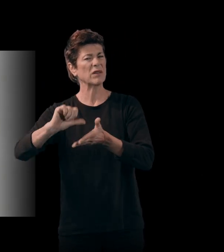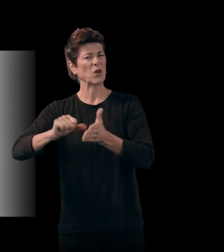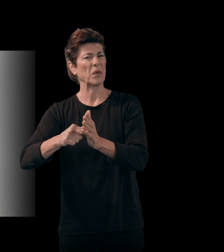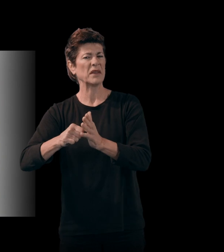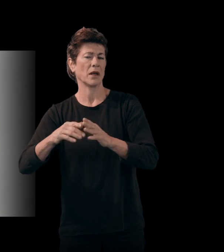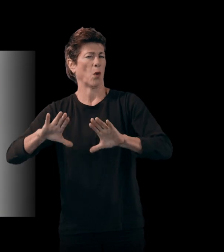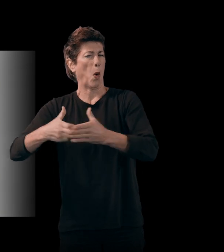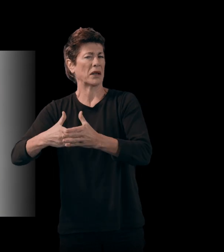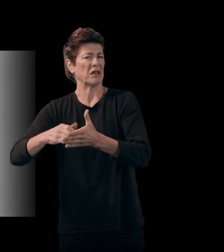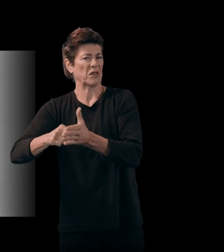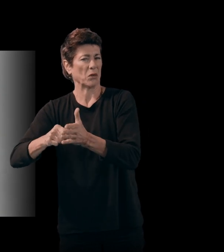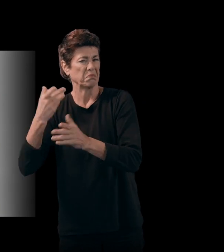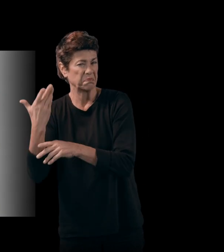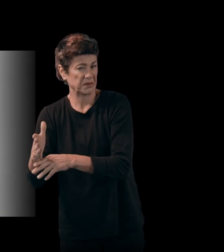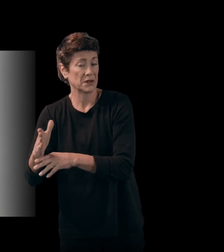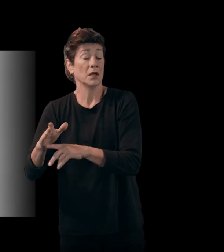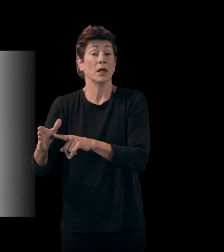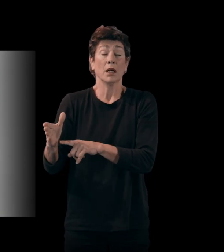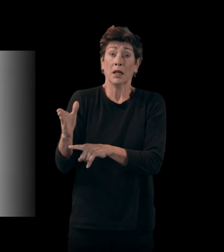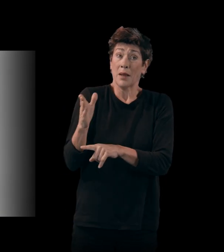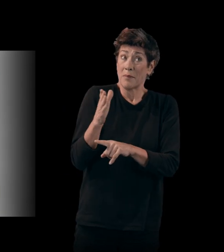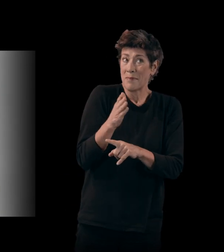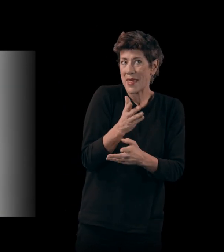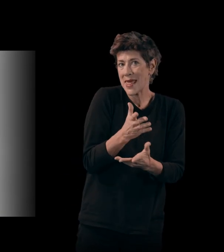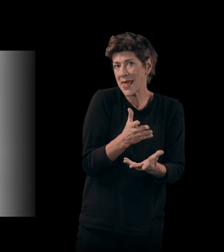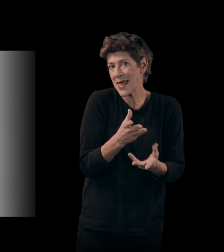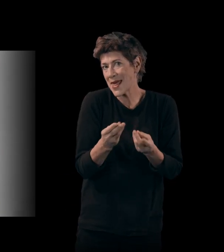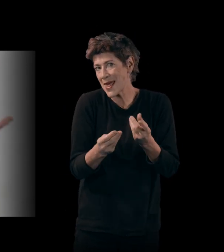Et en même temps, ça, c'est aussi rehausser,